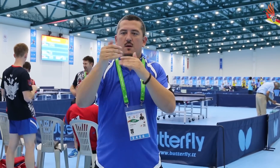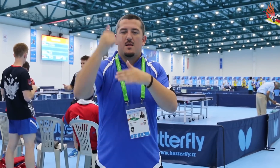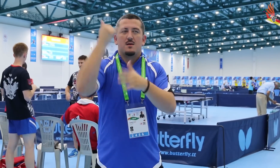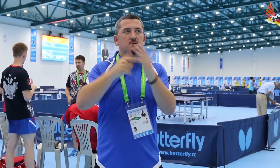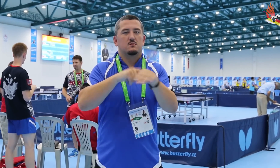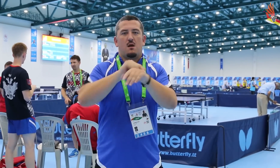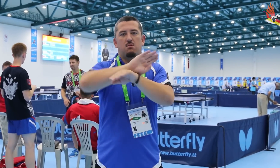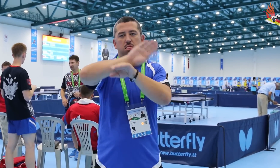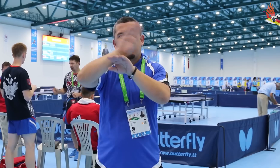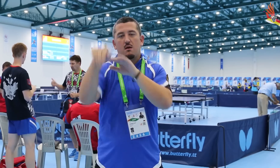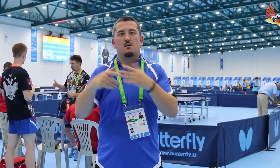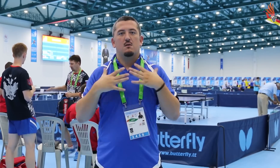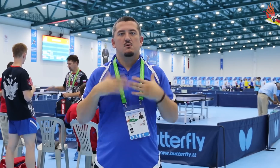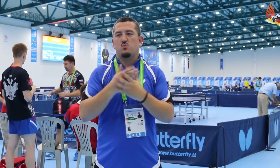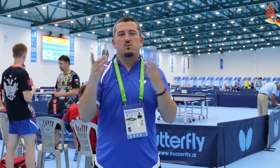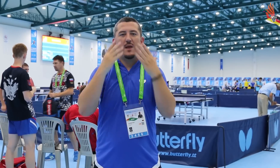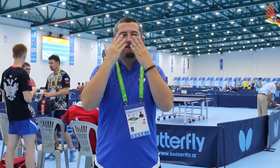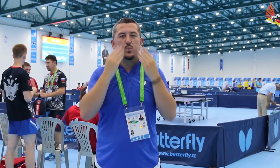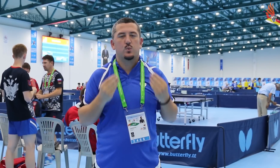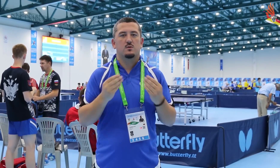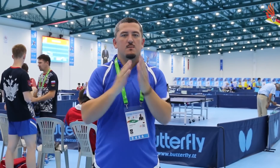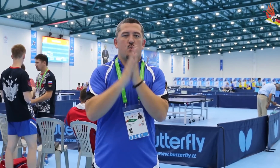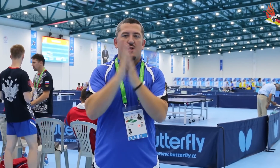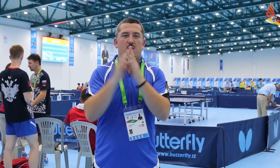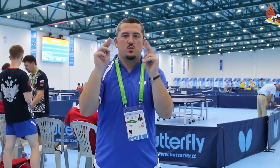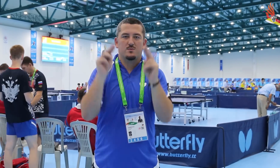Zudem waren sie am Ende des Tages total müde und hatten keine Motivation mehr.